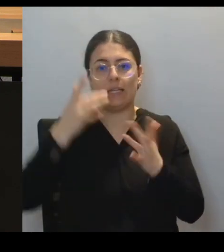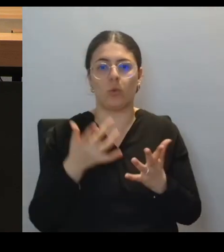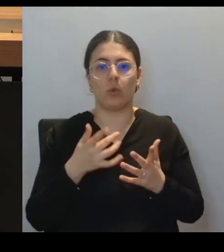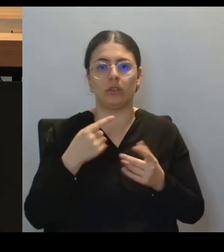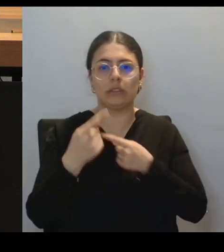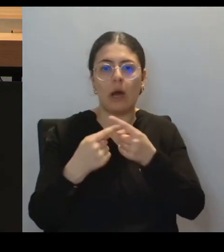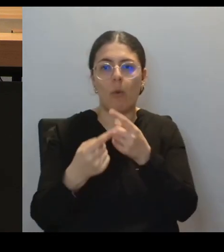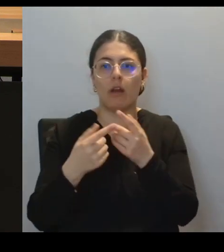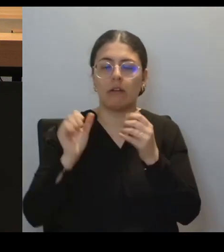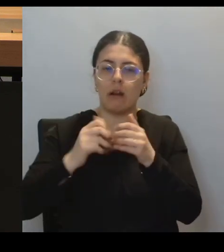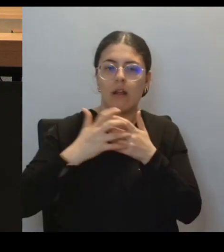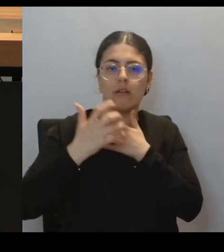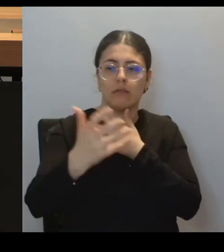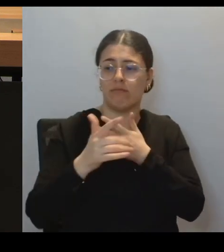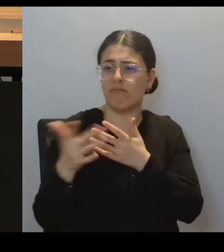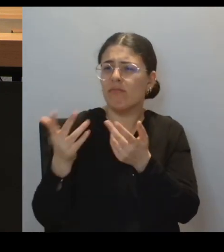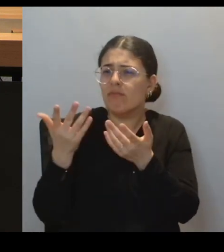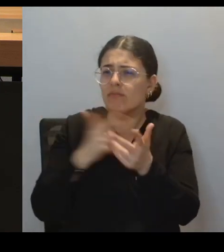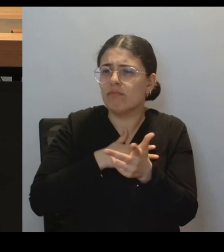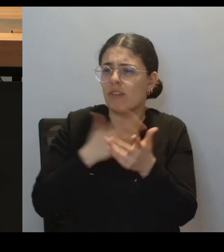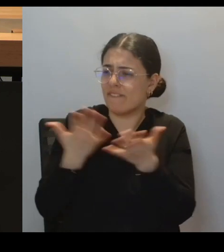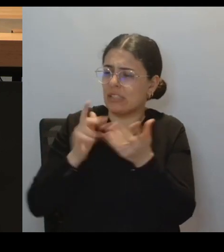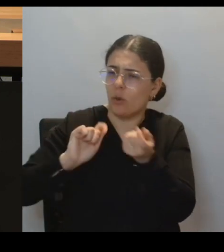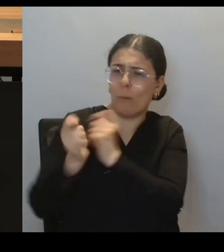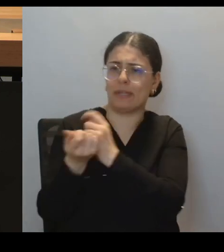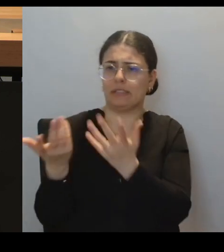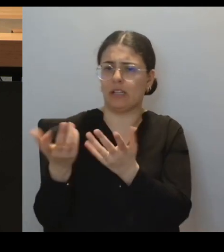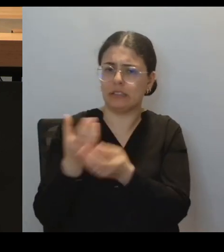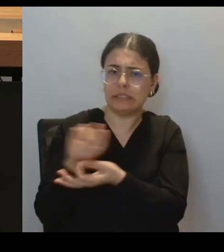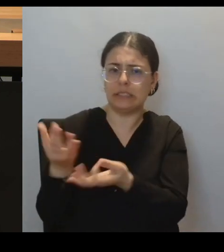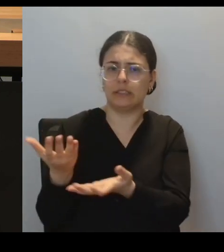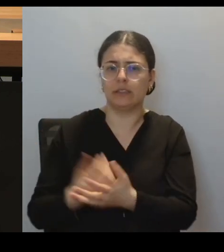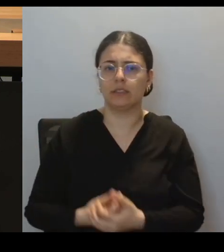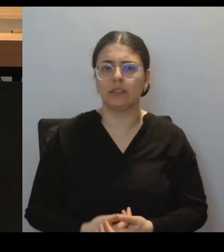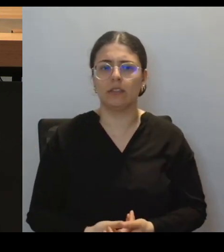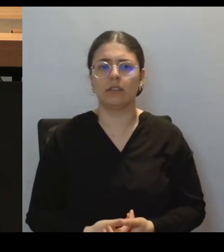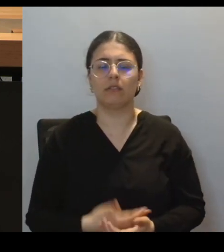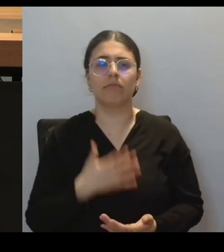Nein, meine Damen und Herren, ich glaube, an Erkenntnis mangelt es uns nicht Warum Menschen Leistungen